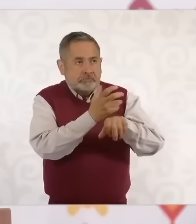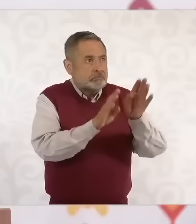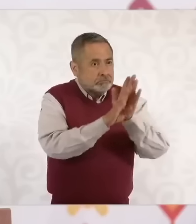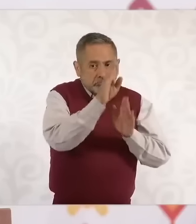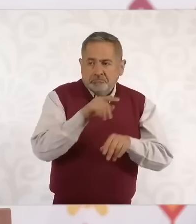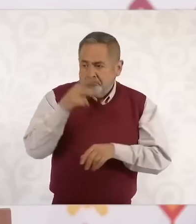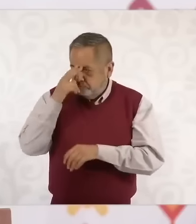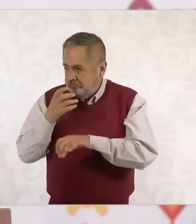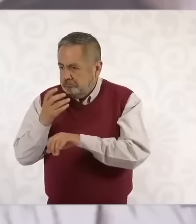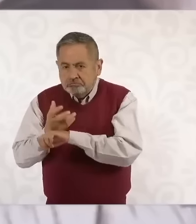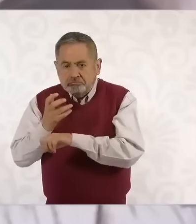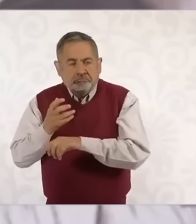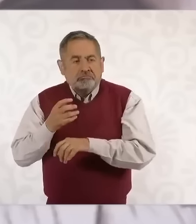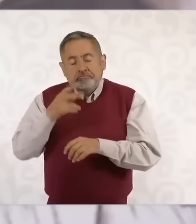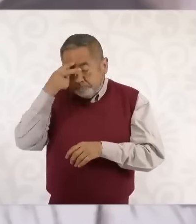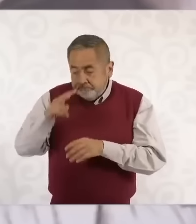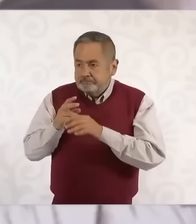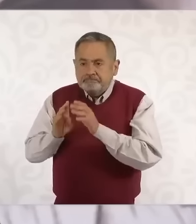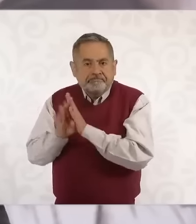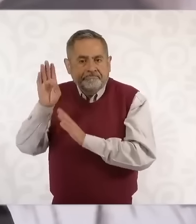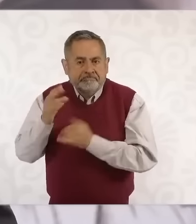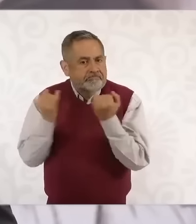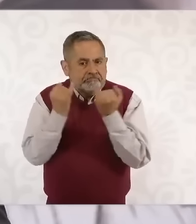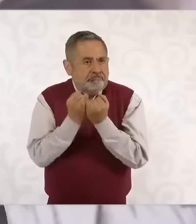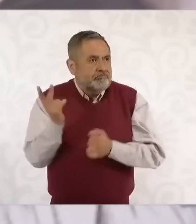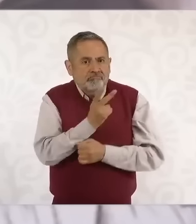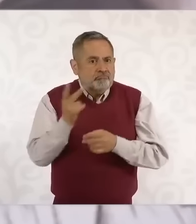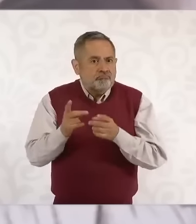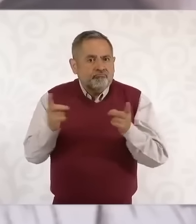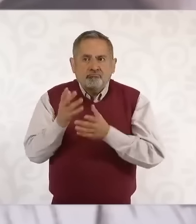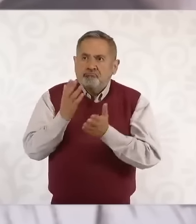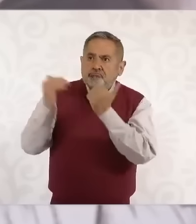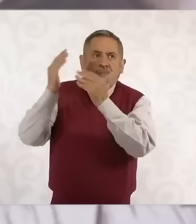se ha tenido, números de empleos. Ahí es el punto de partida. Nosotros así lo vamos a presentar en